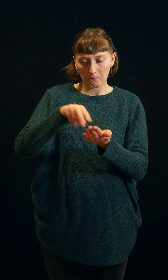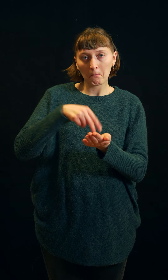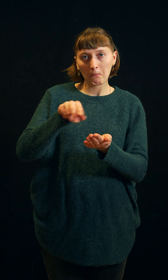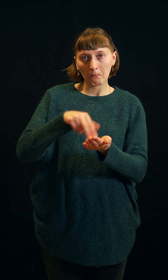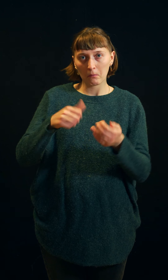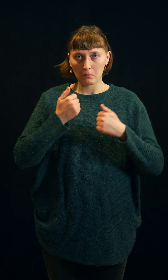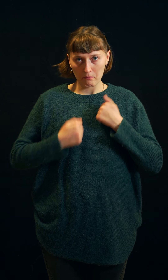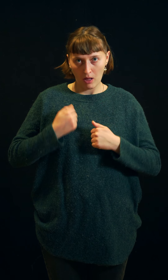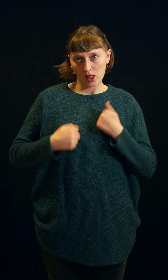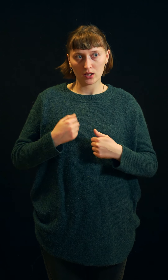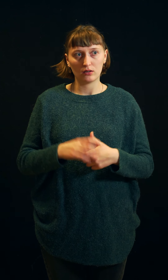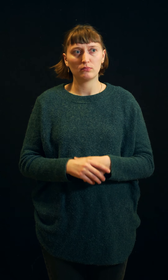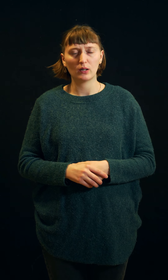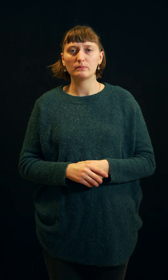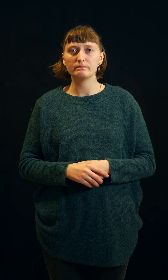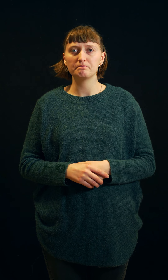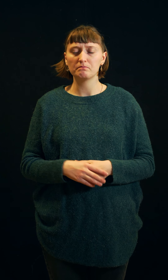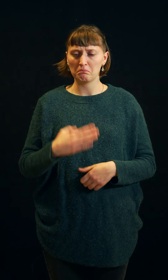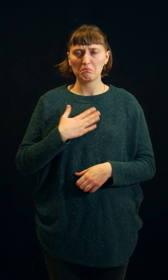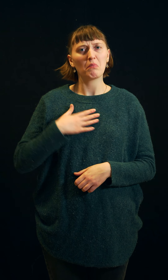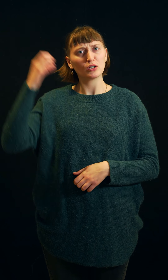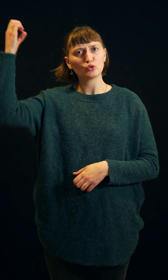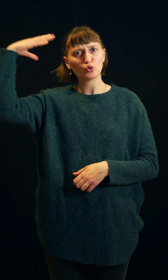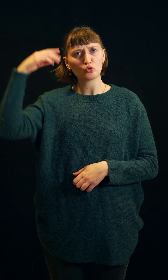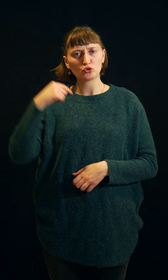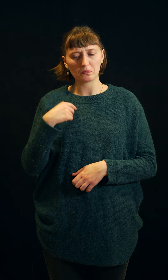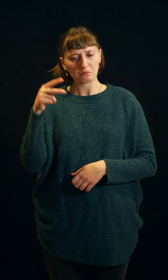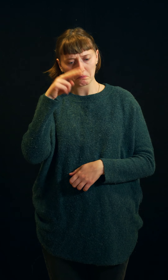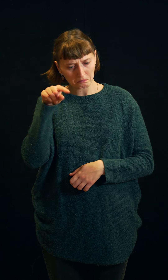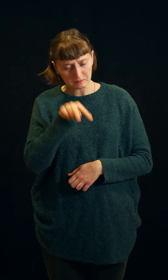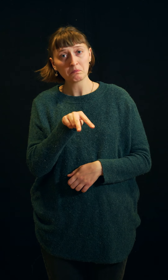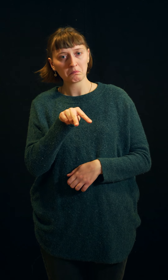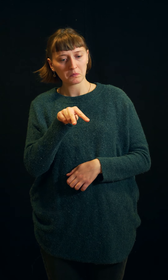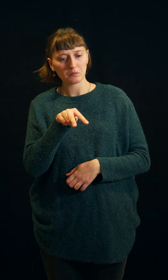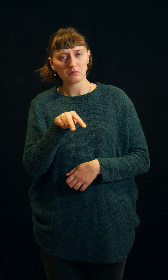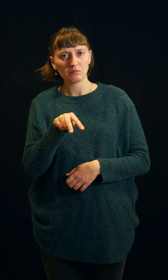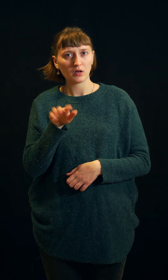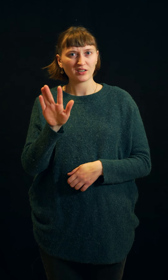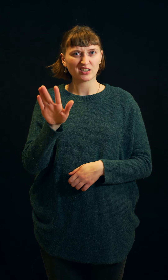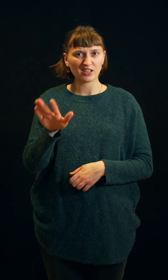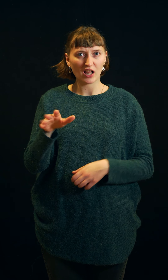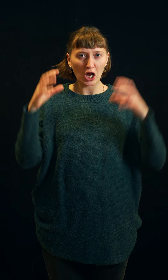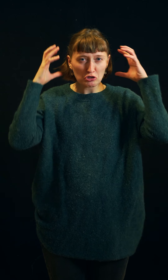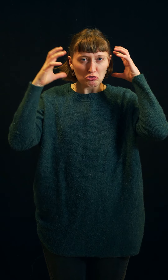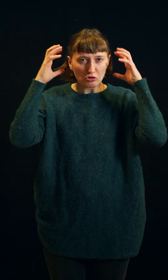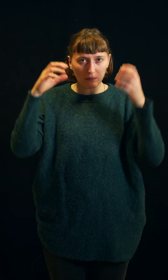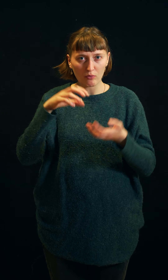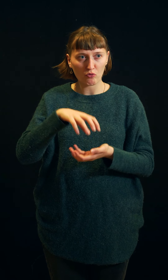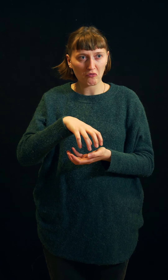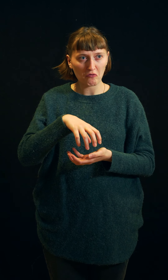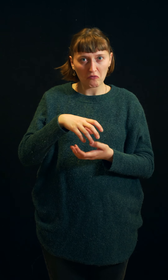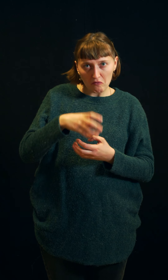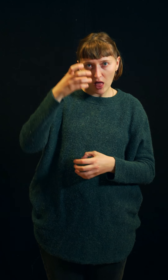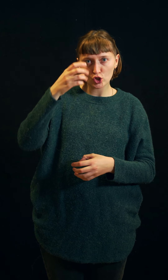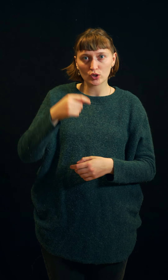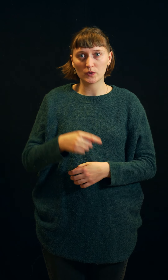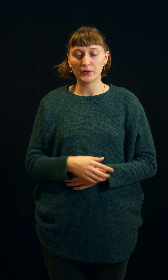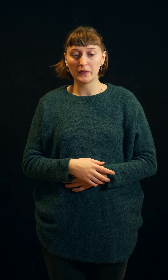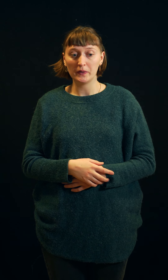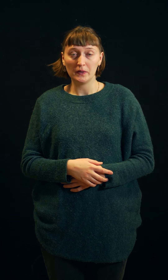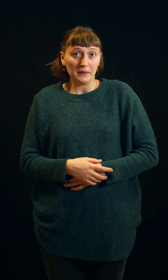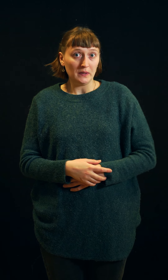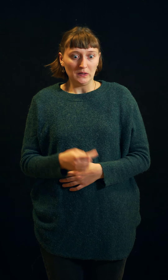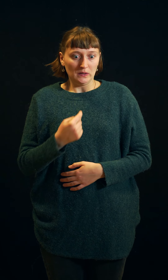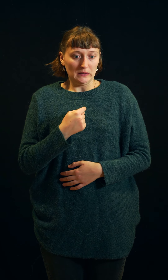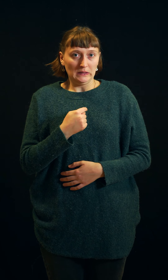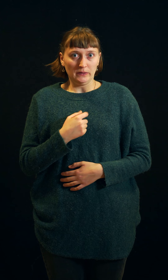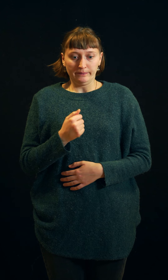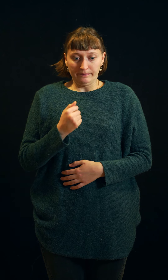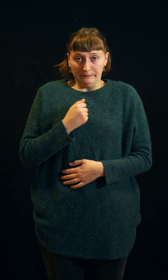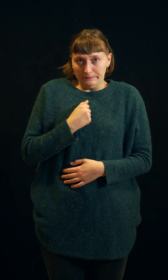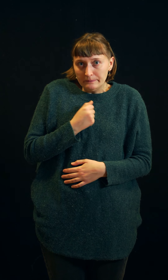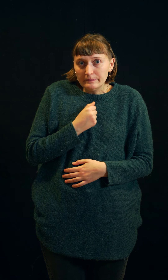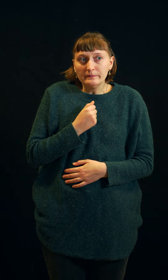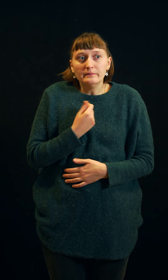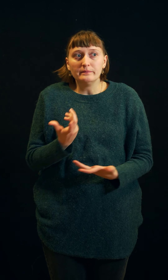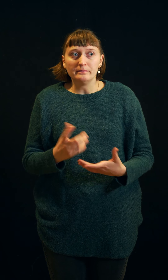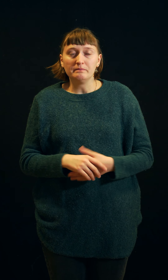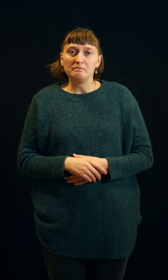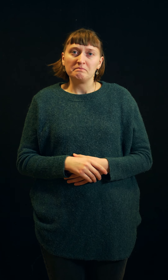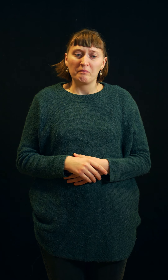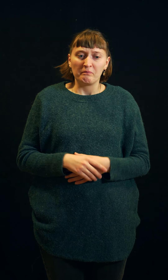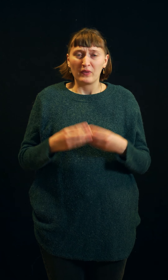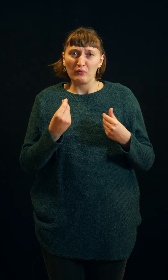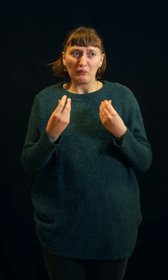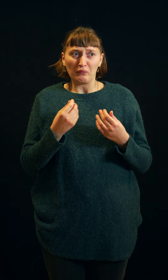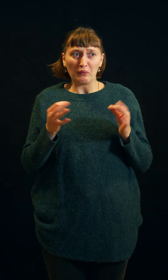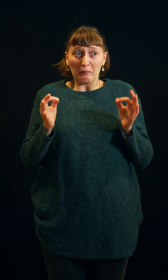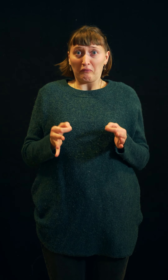Ich geh ins Bad, seh dein Shampoo in meiner Dusche stehen und bekomm erst mal Angst.